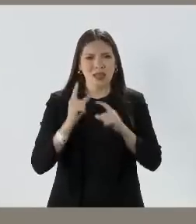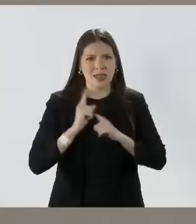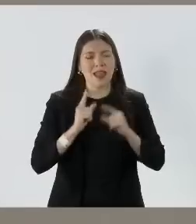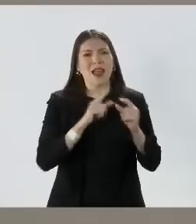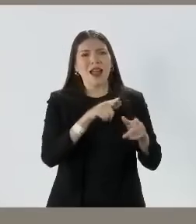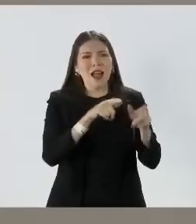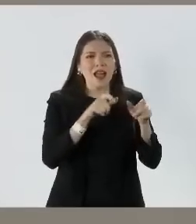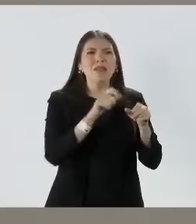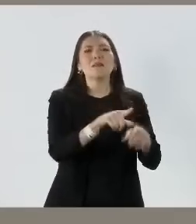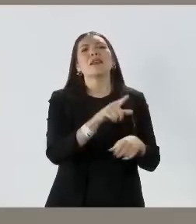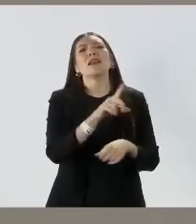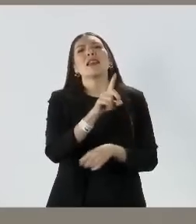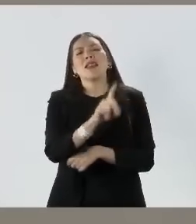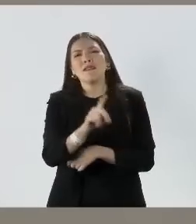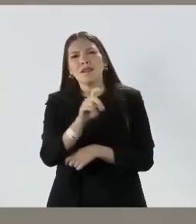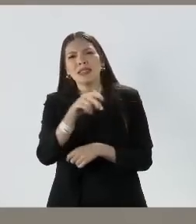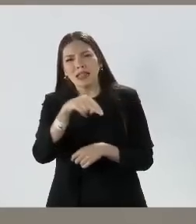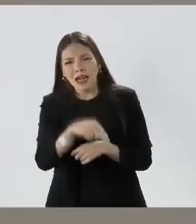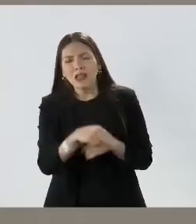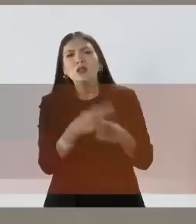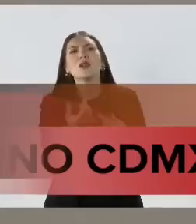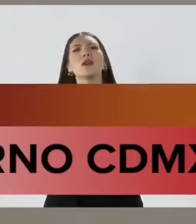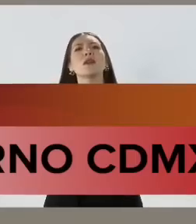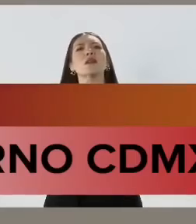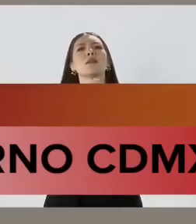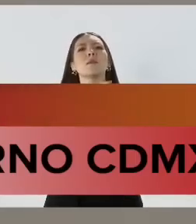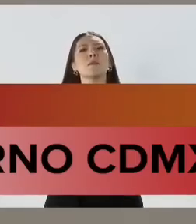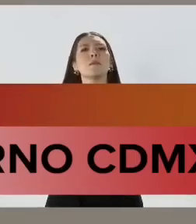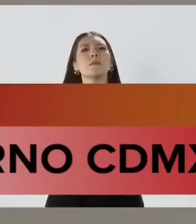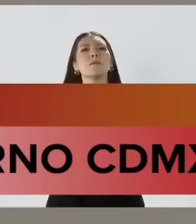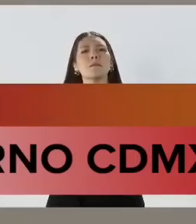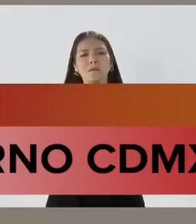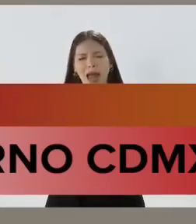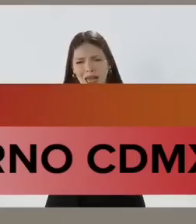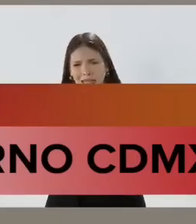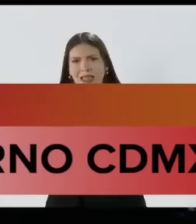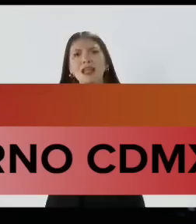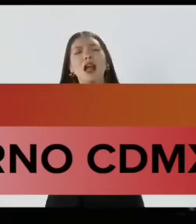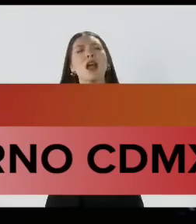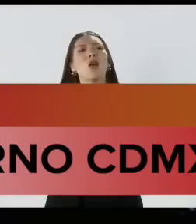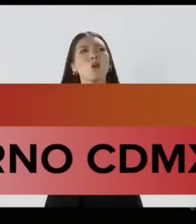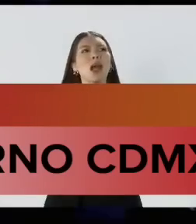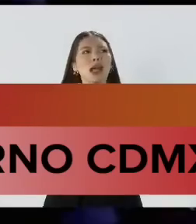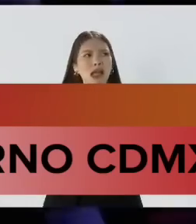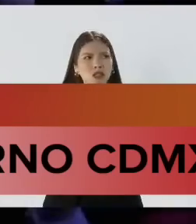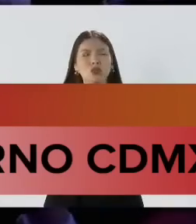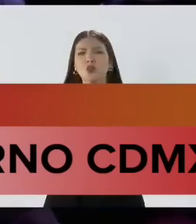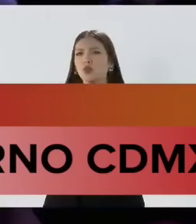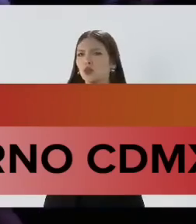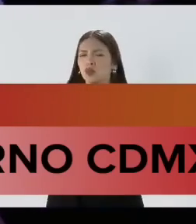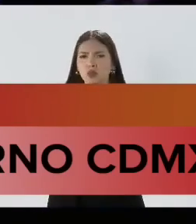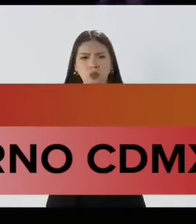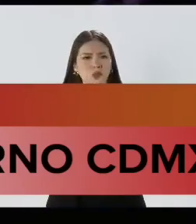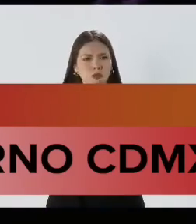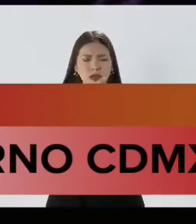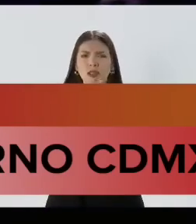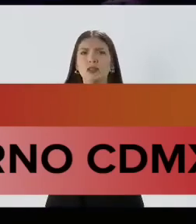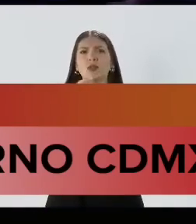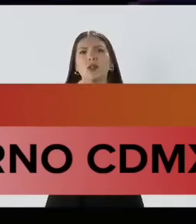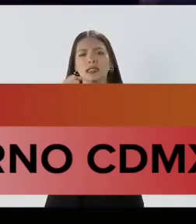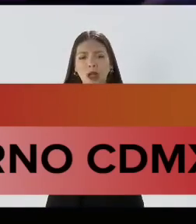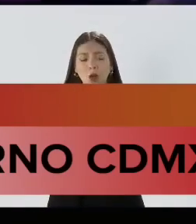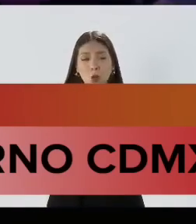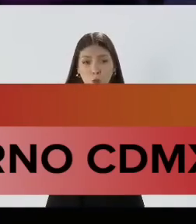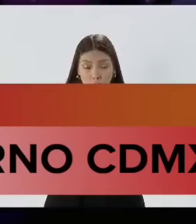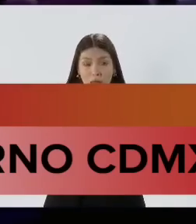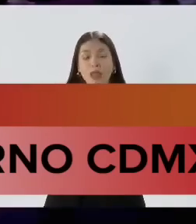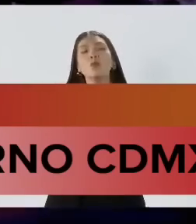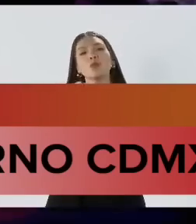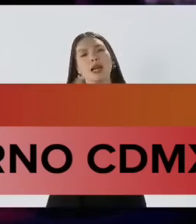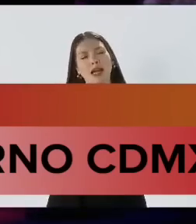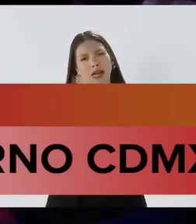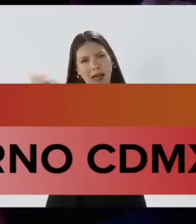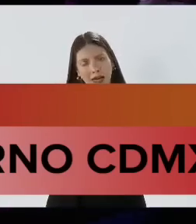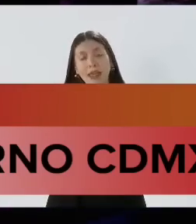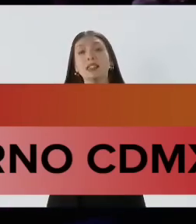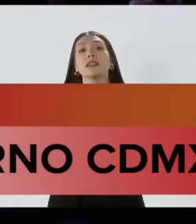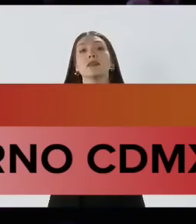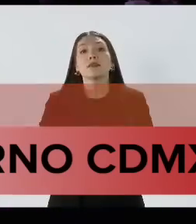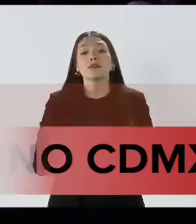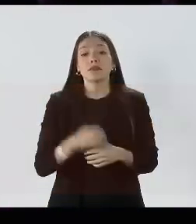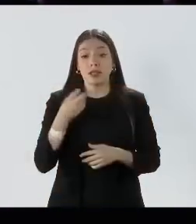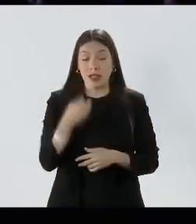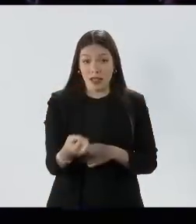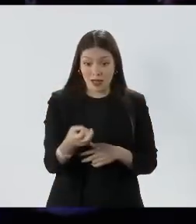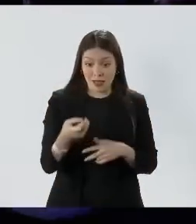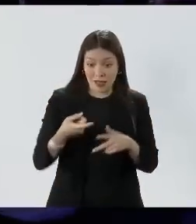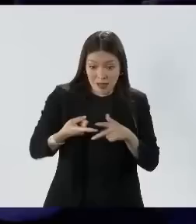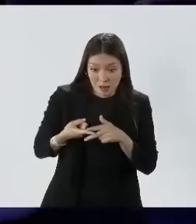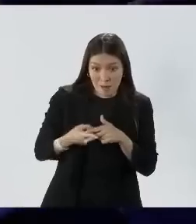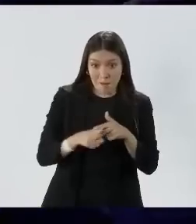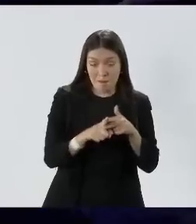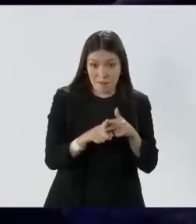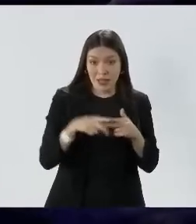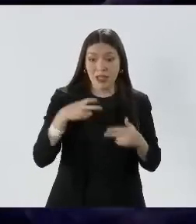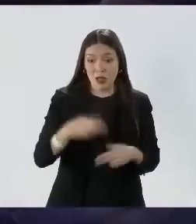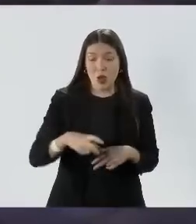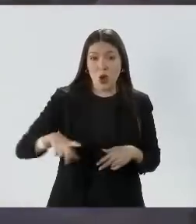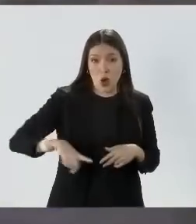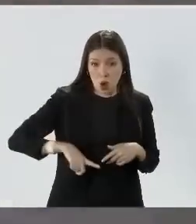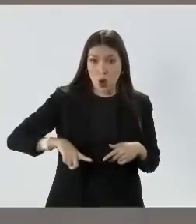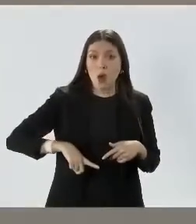nacional Marina y Guardia nacional Muchas gracias arrancamos este gobierno 100% comprometidos con la